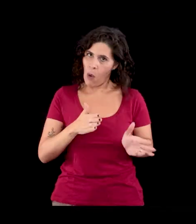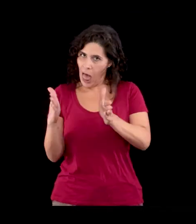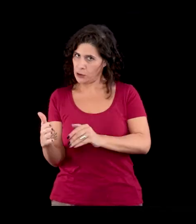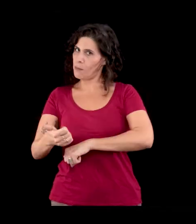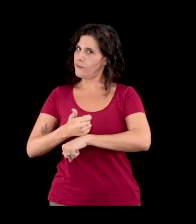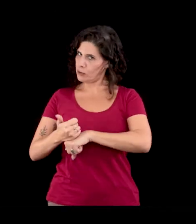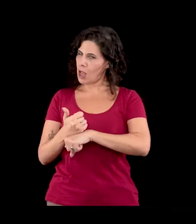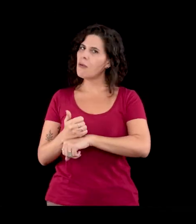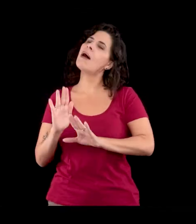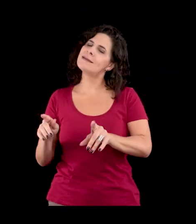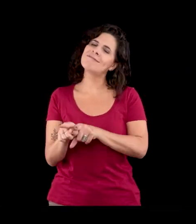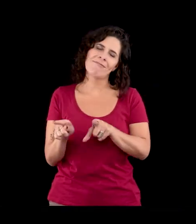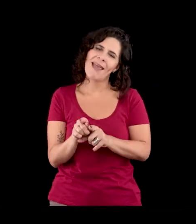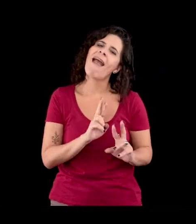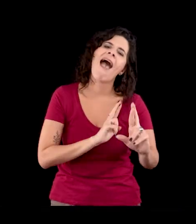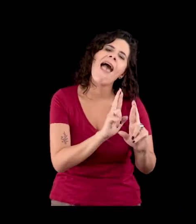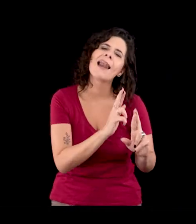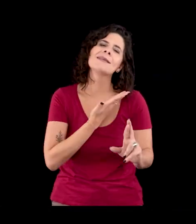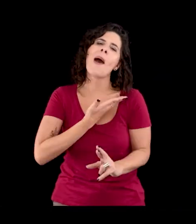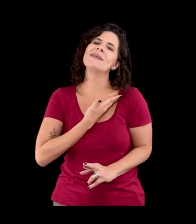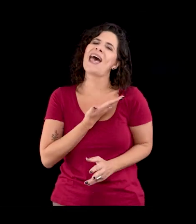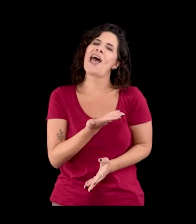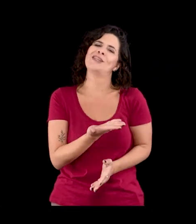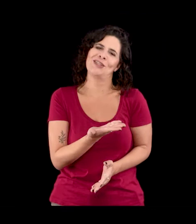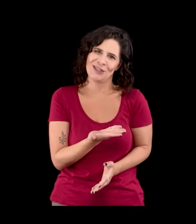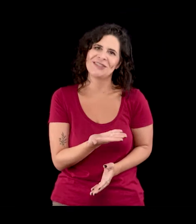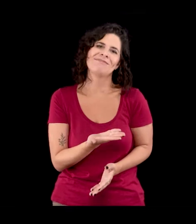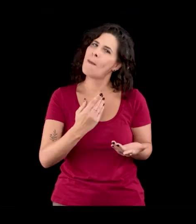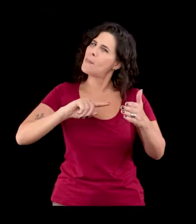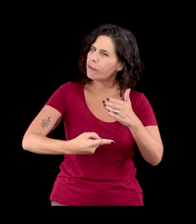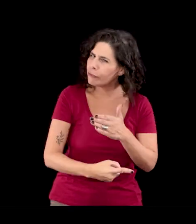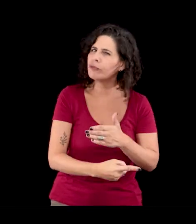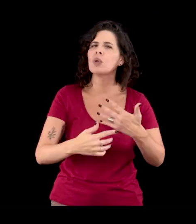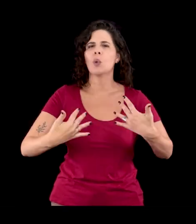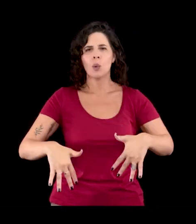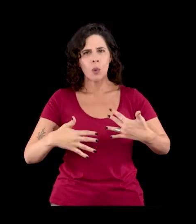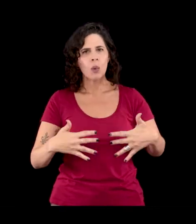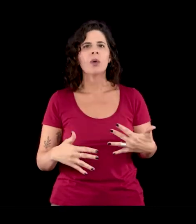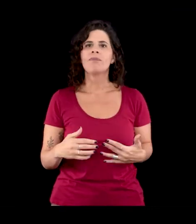tinha a parte profissional, mas tive sempre uma relação de amizade muito profunda, muito grande.